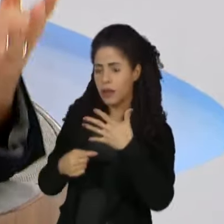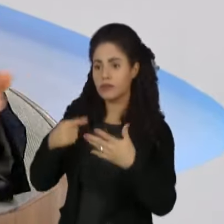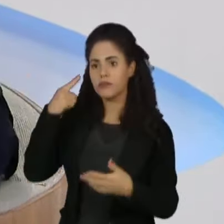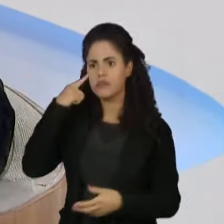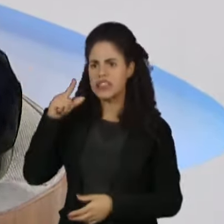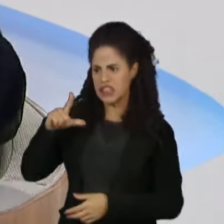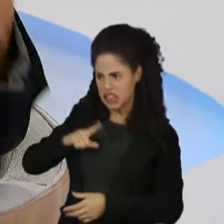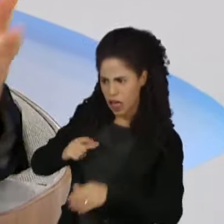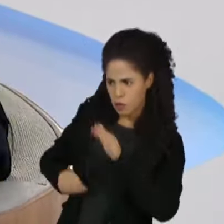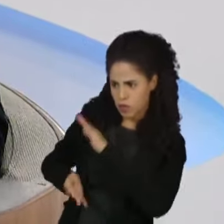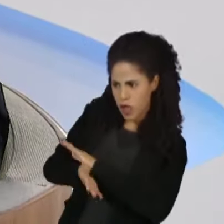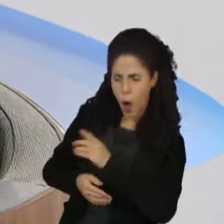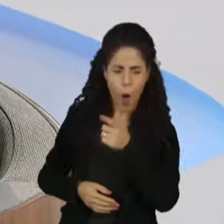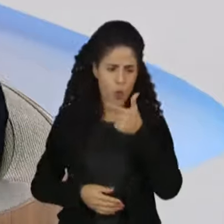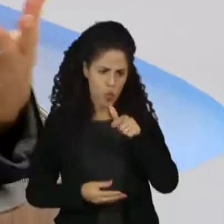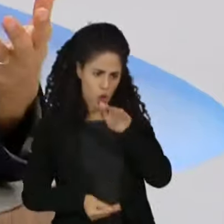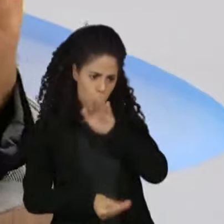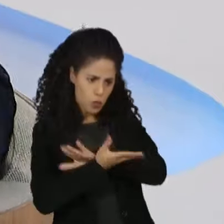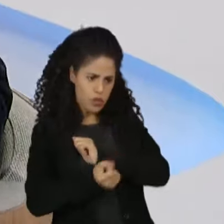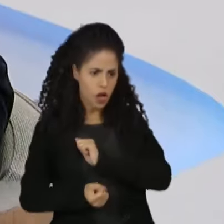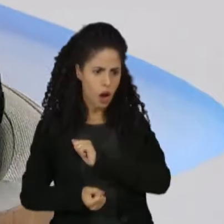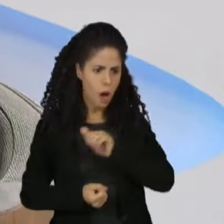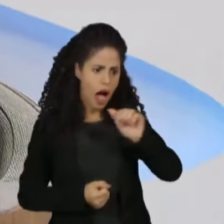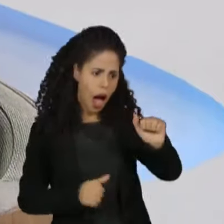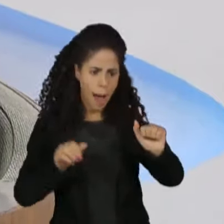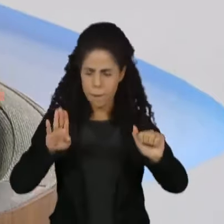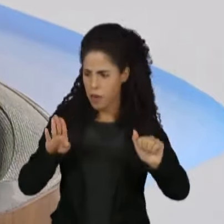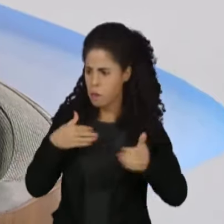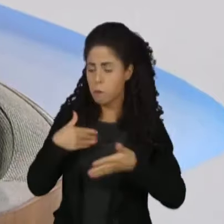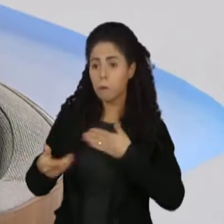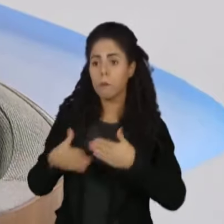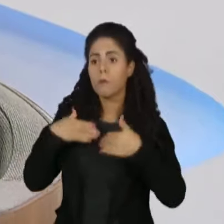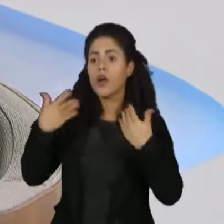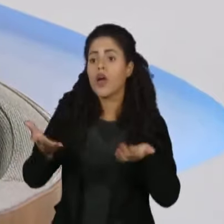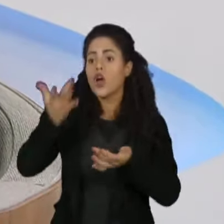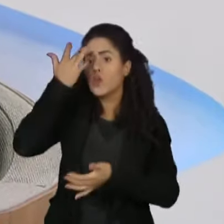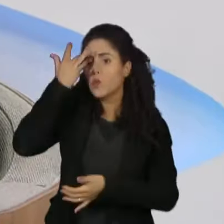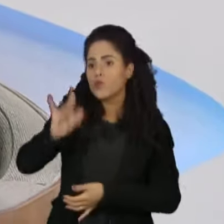corrupção do governo a ou do governo B mas é dessa forma que a população enxerga isso